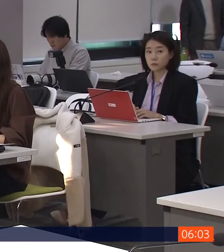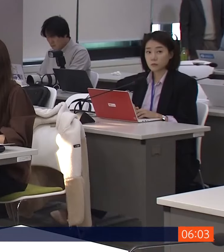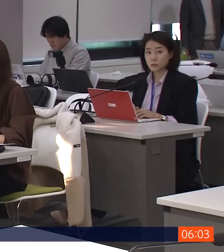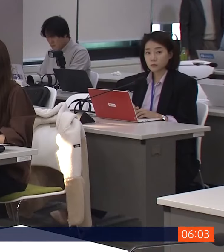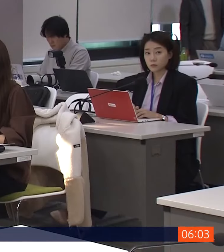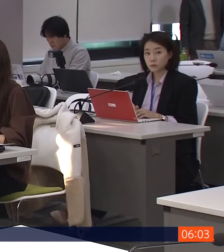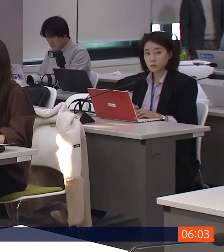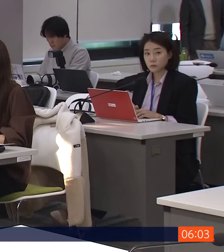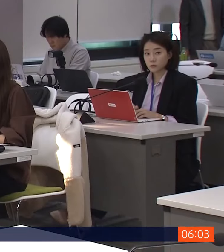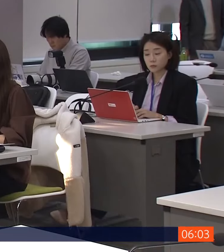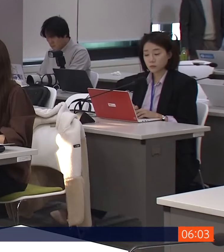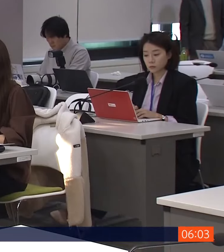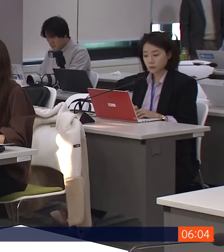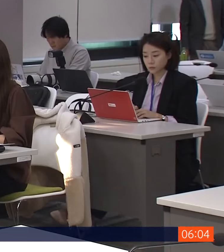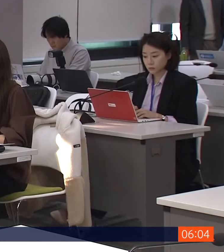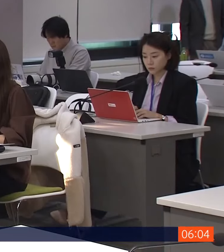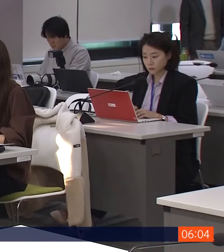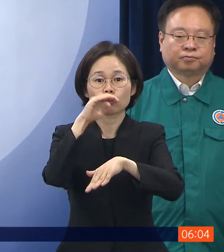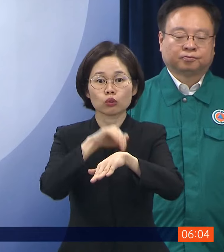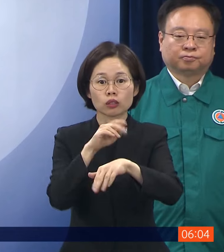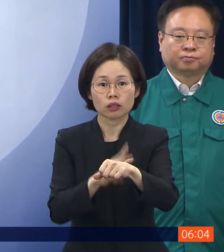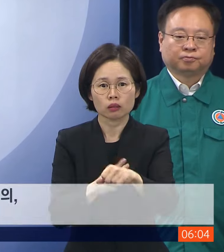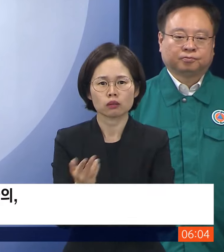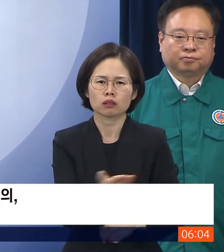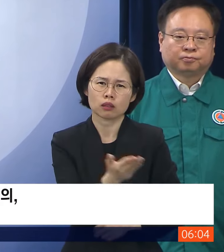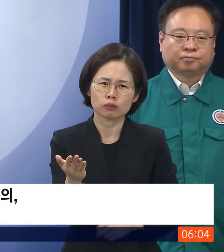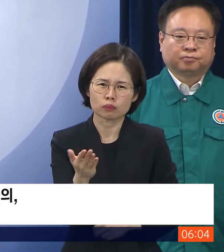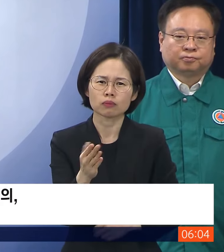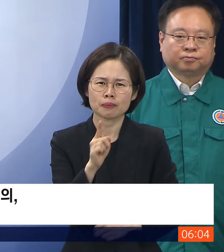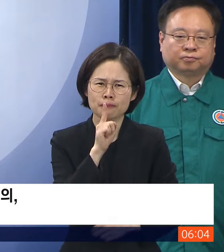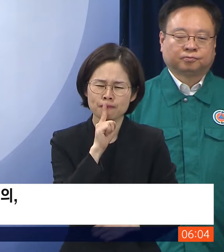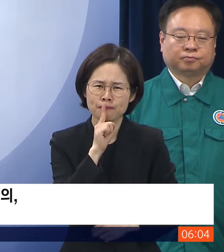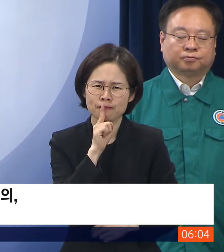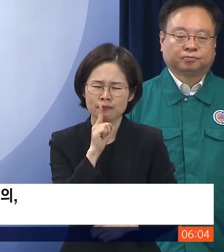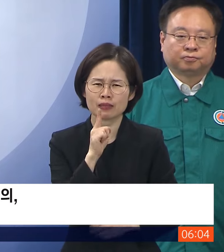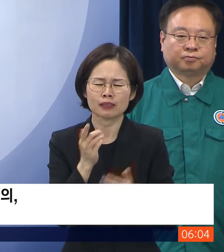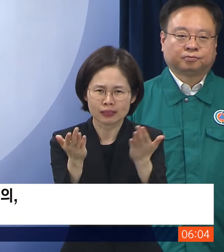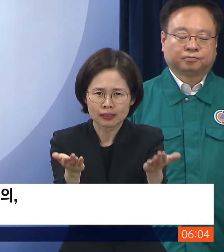할애했습니다.